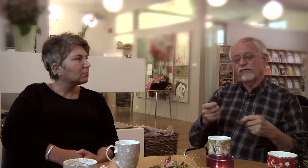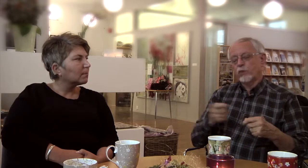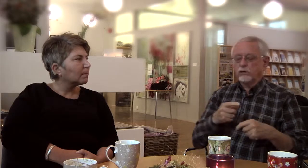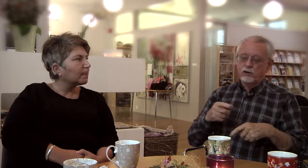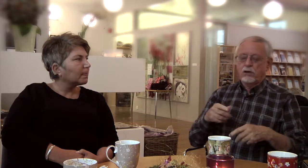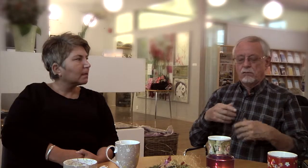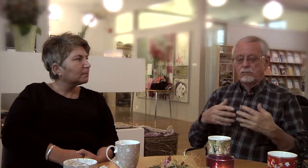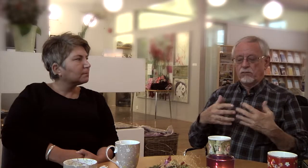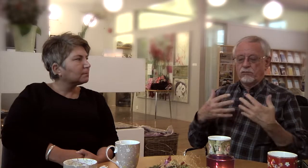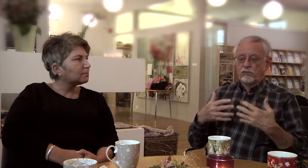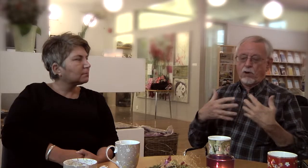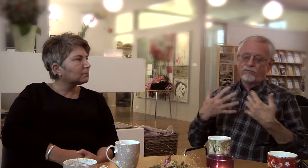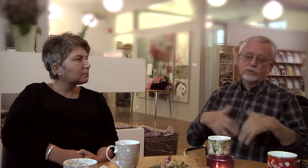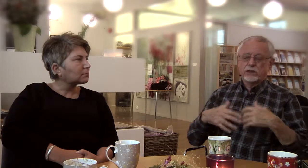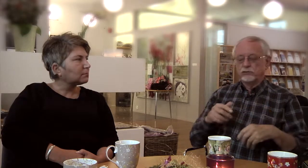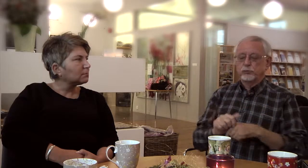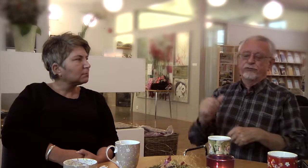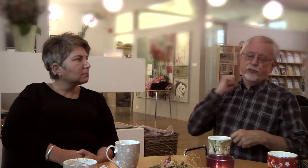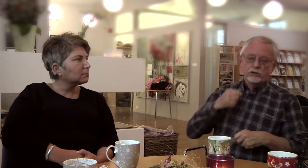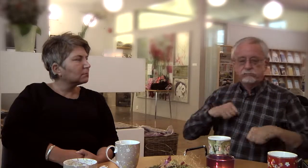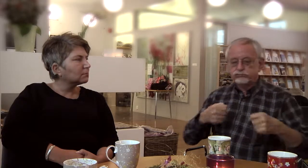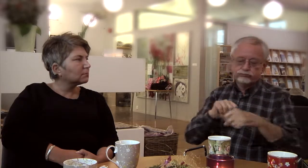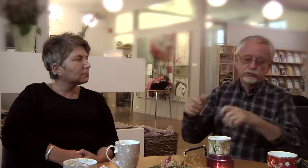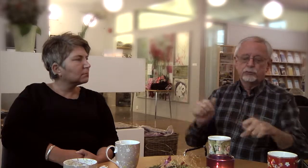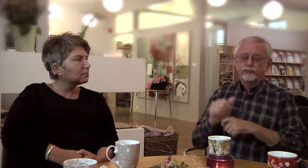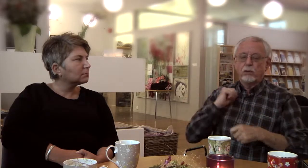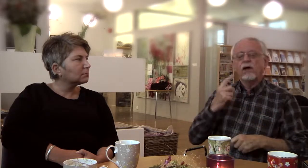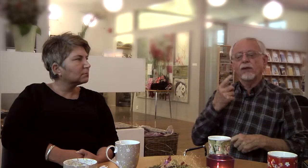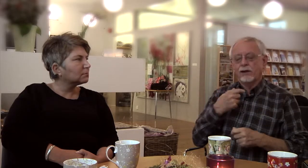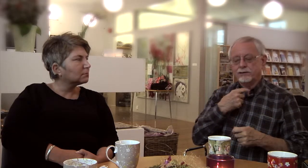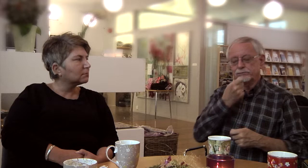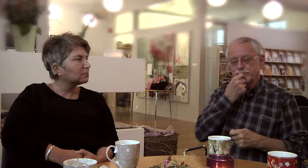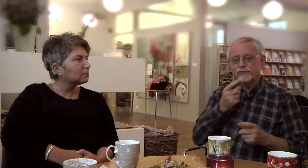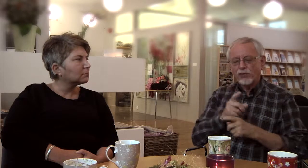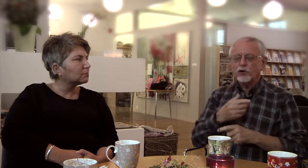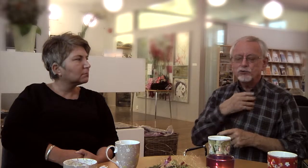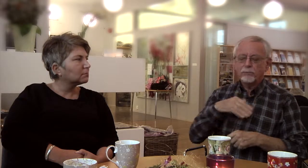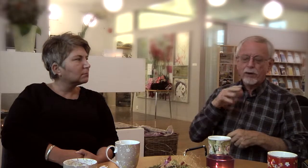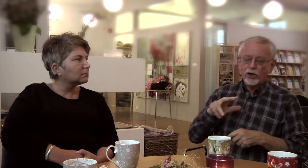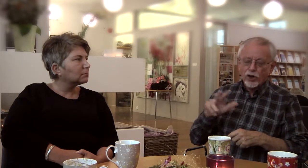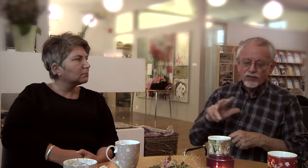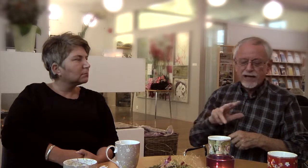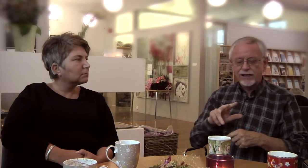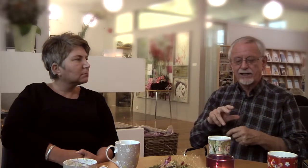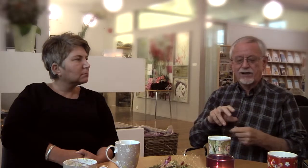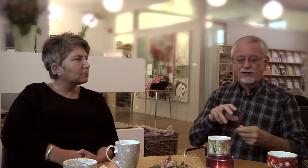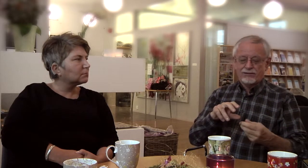Etter at jeg fikk kreft kom jeg meg fort videre og levde som før. Jeg gjorde de samme aktivitetene. En ting endret jeg og det var kostholdet.